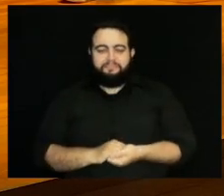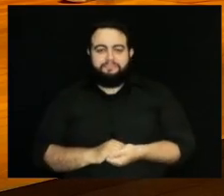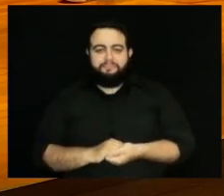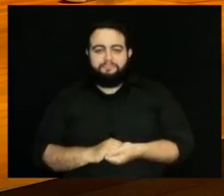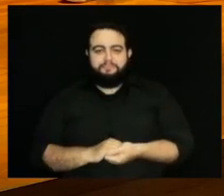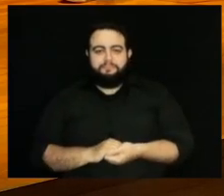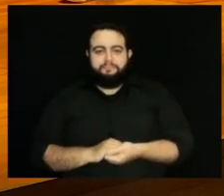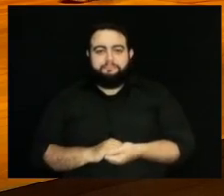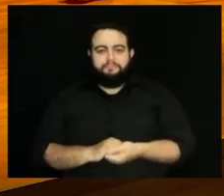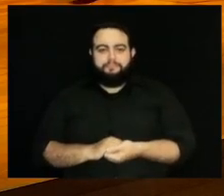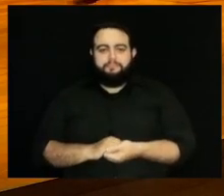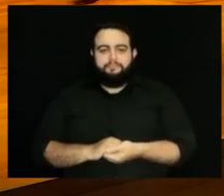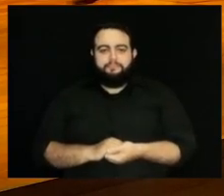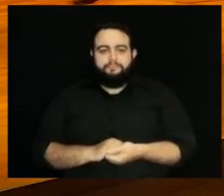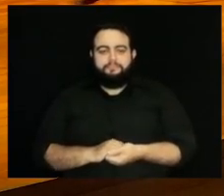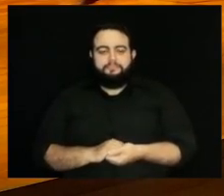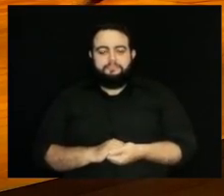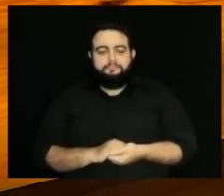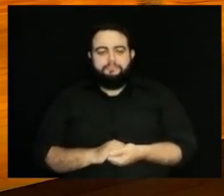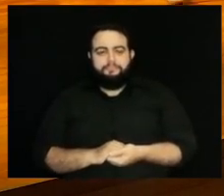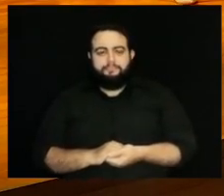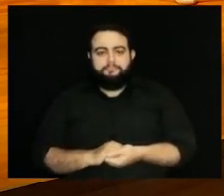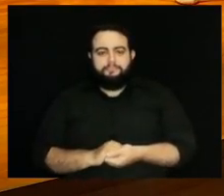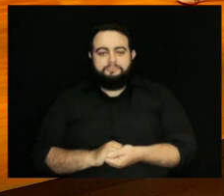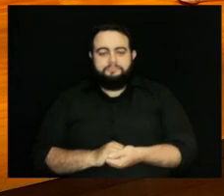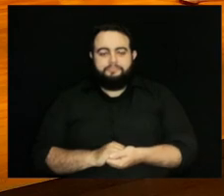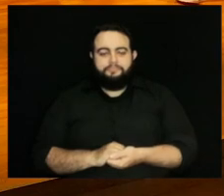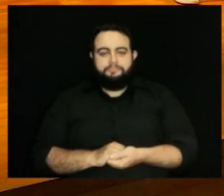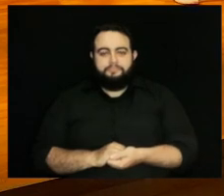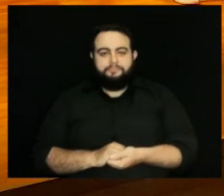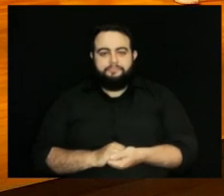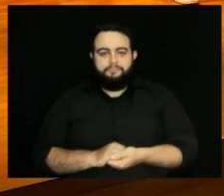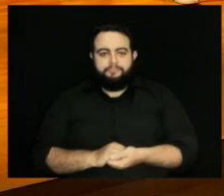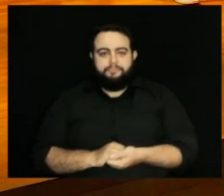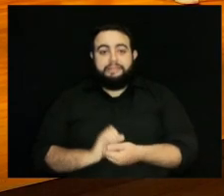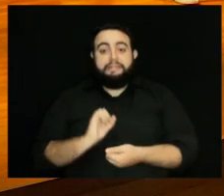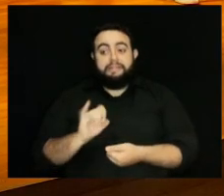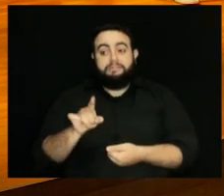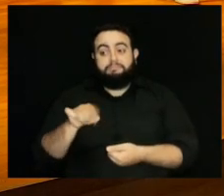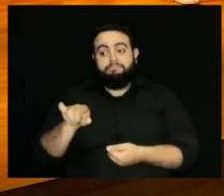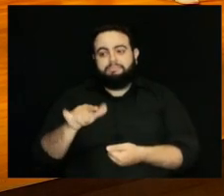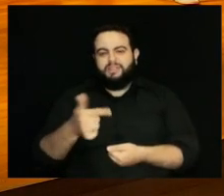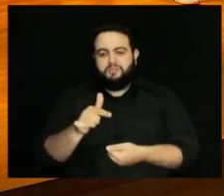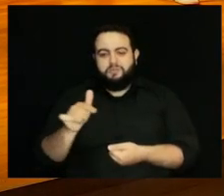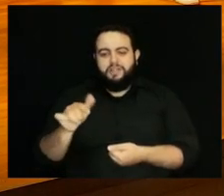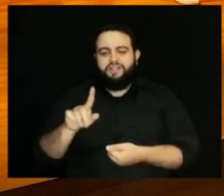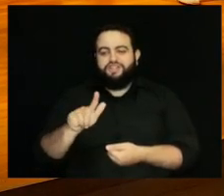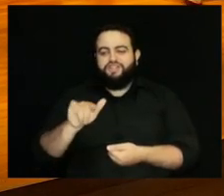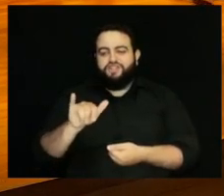Então se você não tem Giovanni Berti na sua banda, você não é